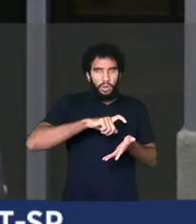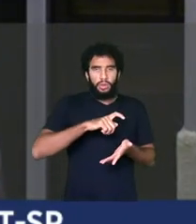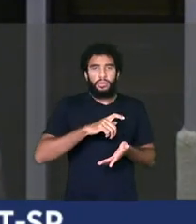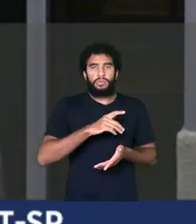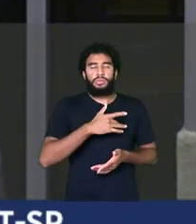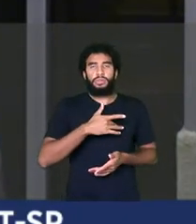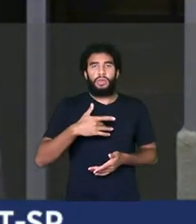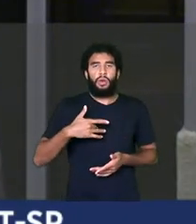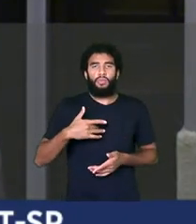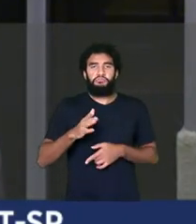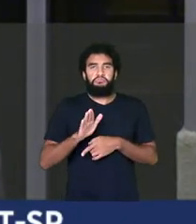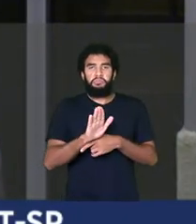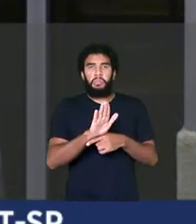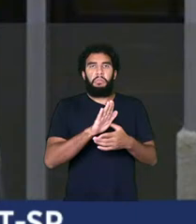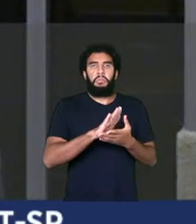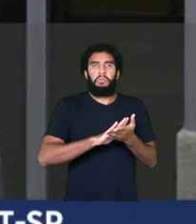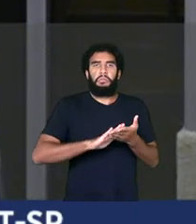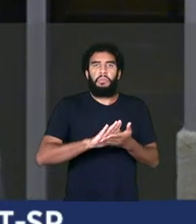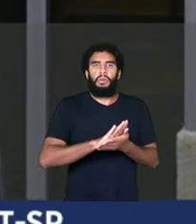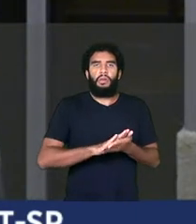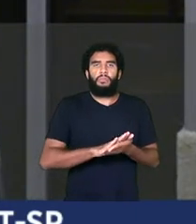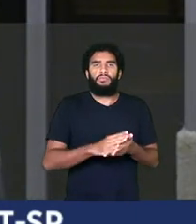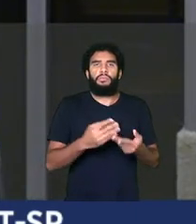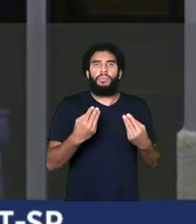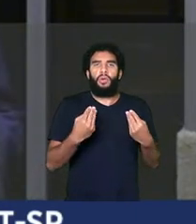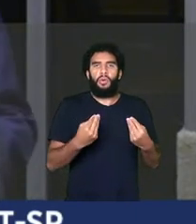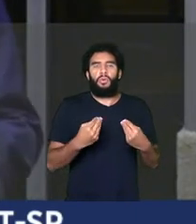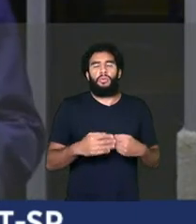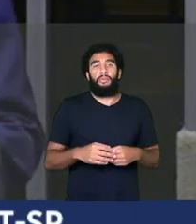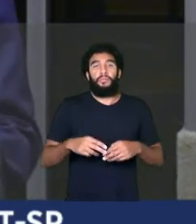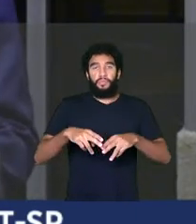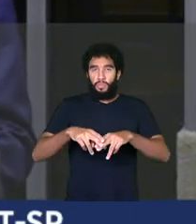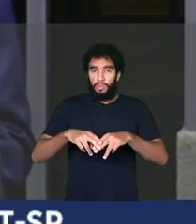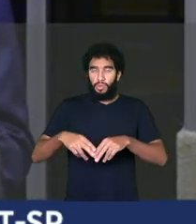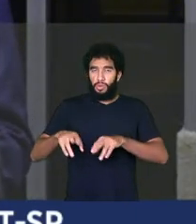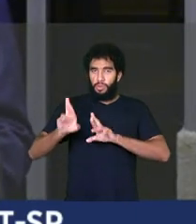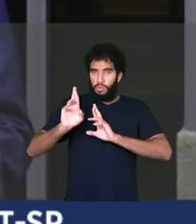SAÚDE DEIXA DE DAR A COBERTURA DEVIDA AO SEGURADO.